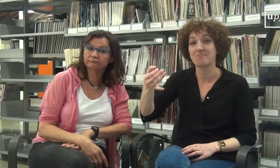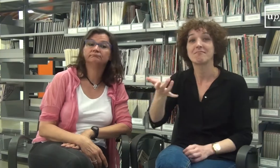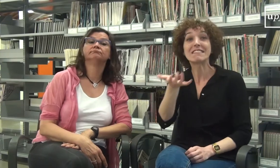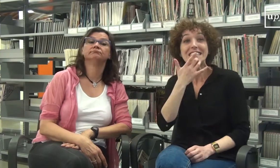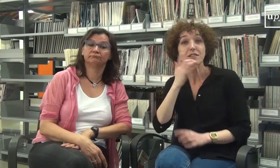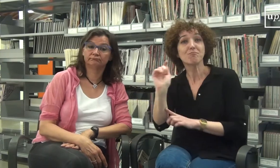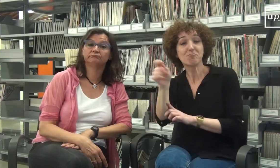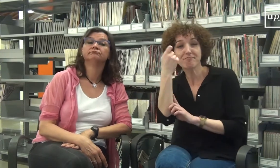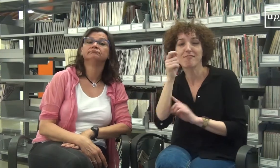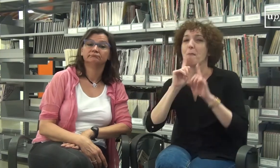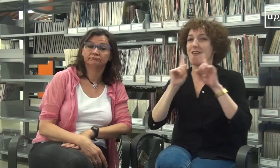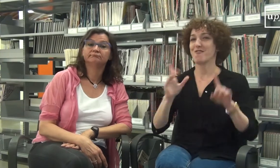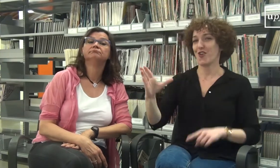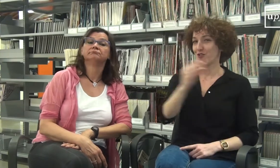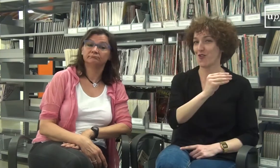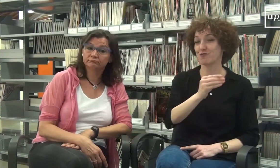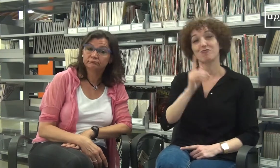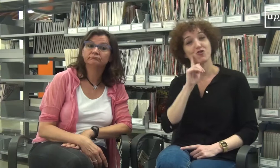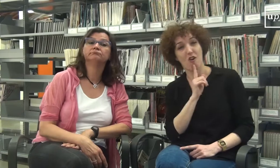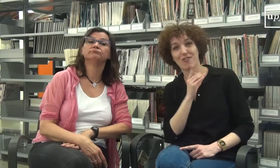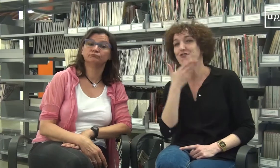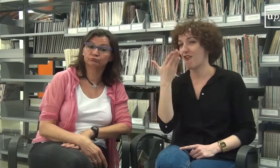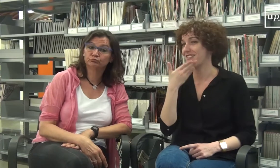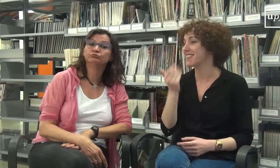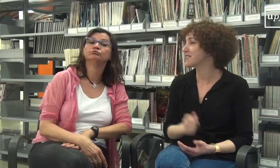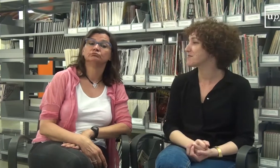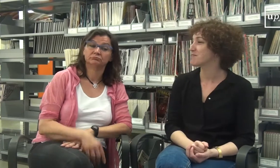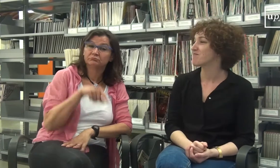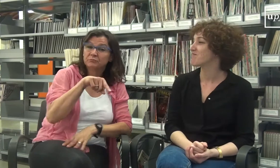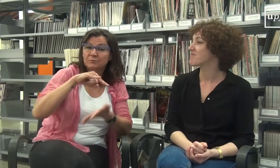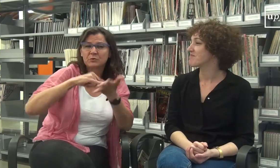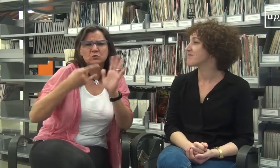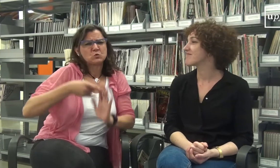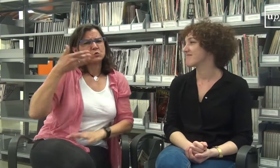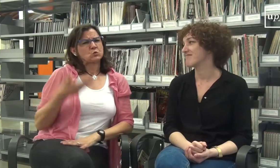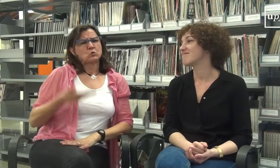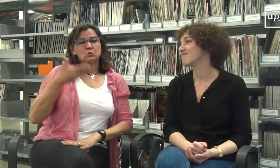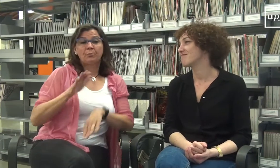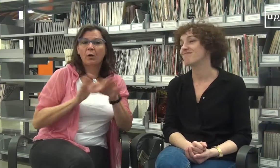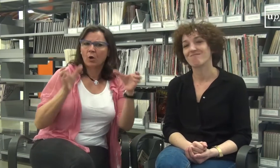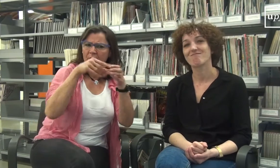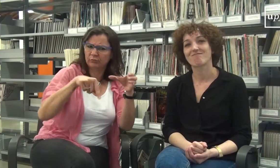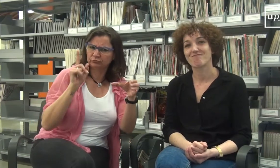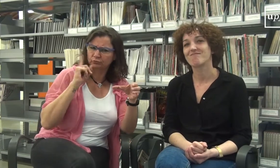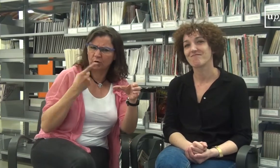Amb això hi guanyarem tots: persones sordes i persones oients. Sí, perquè un projecte com aquest també és important per a la comunitat sorda,